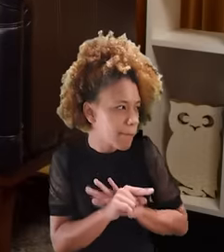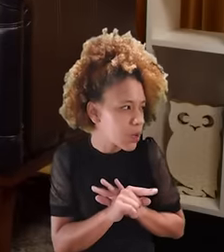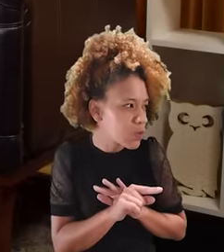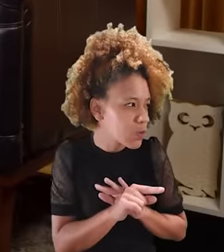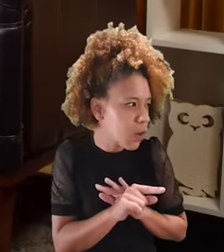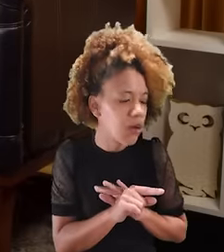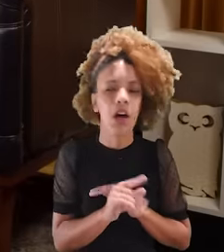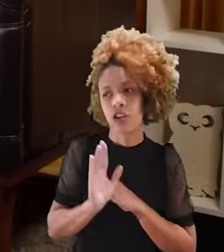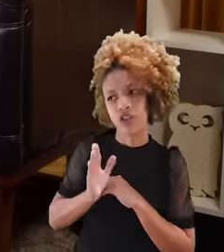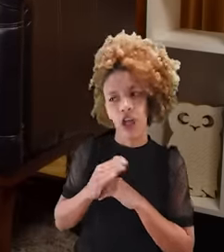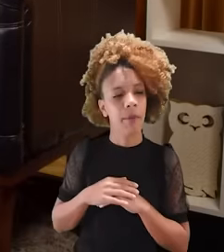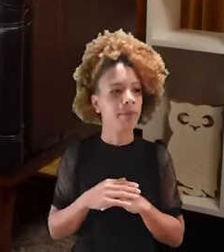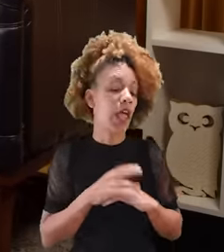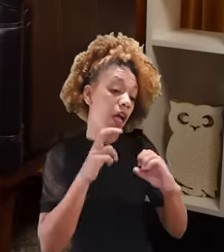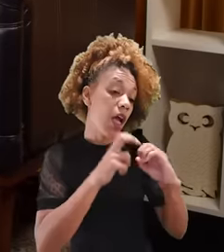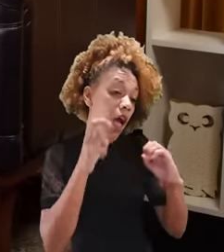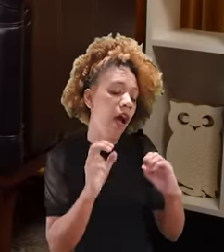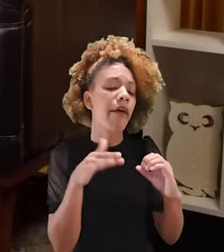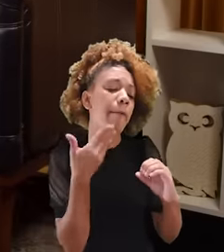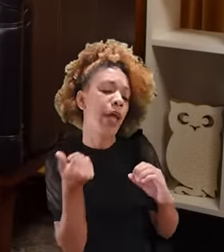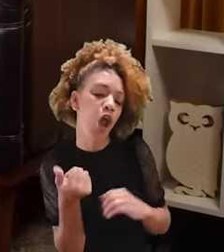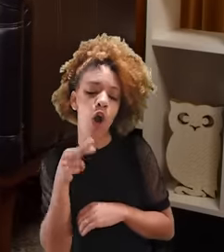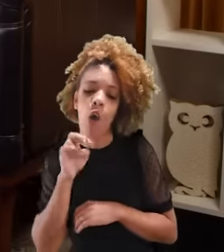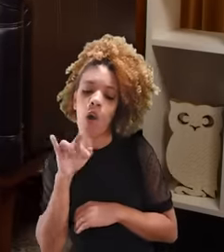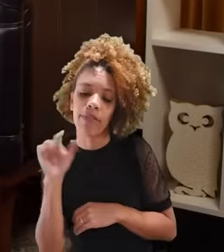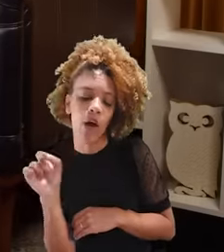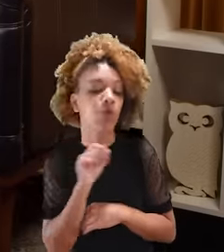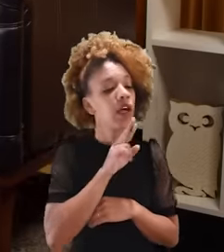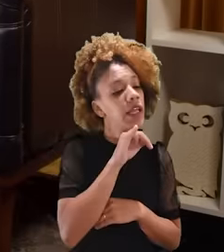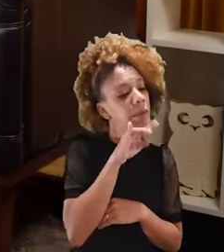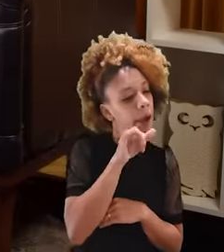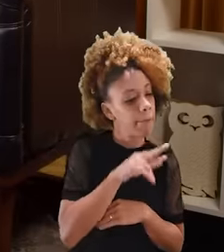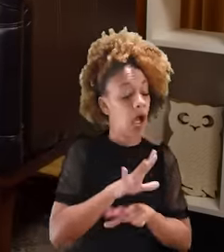GPT já você pergunta assim chat de GPT quem que é melhor Ronaldo ou Ribamar veja bem veja bem o